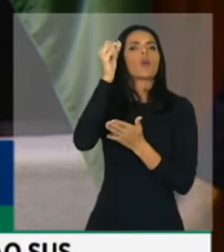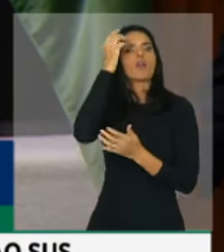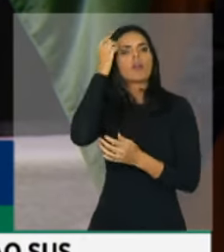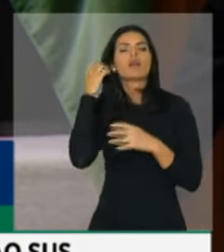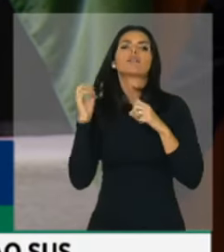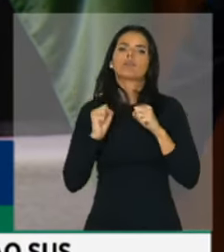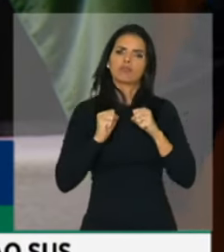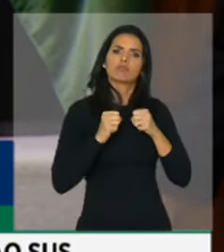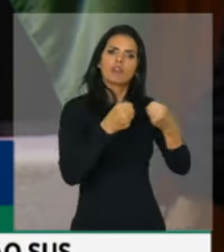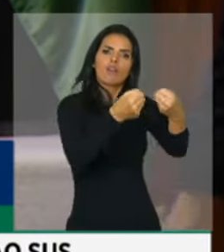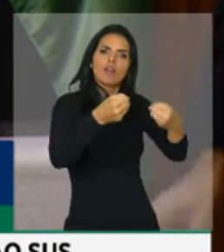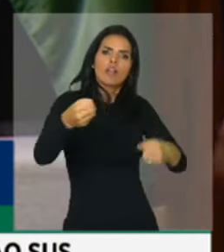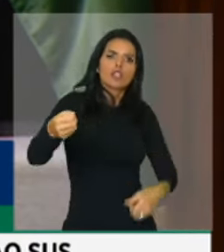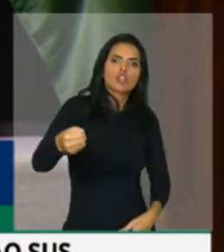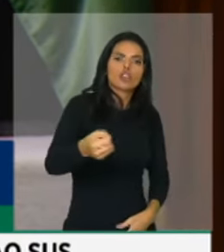ASSEMBLEIA CONSTITUINTE. FOI UM MOMENTO QUE COMEÇOU COM OS